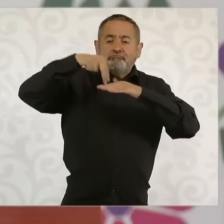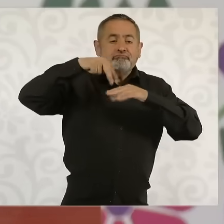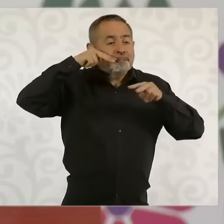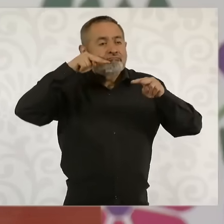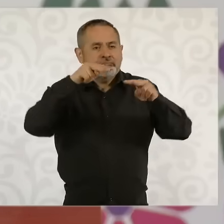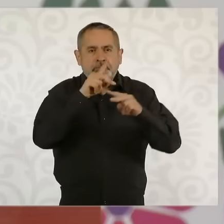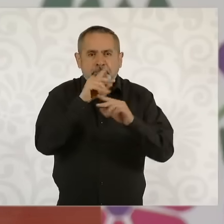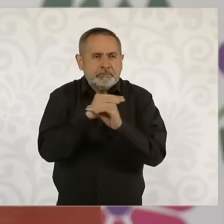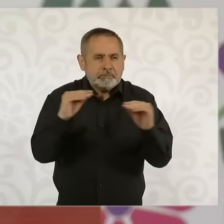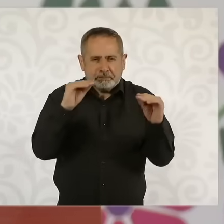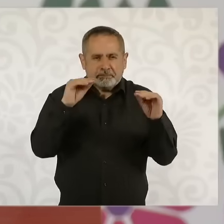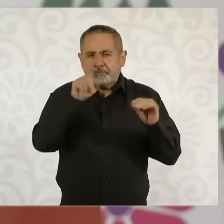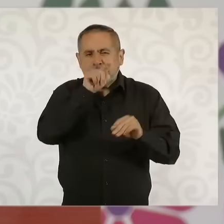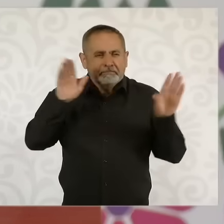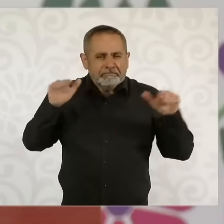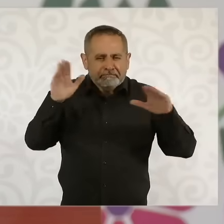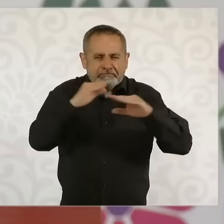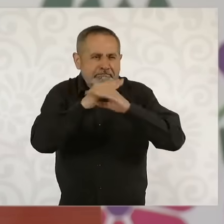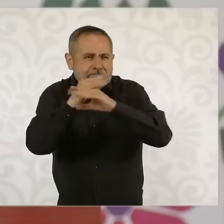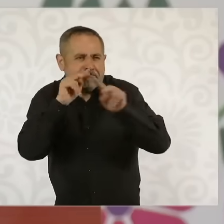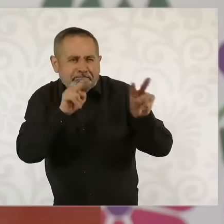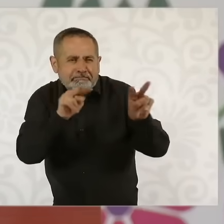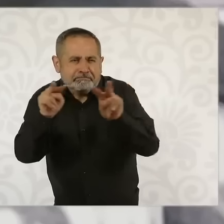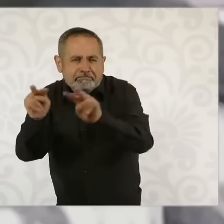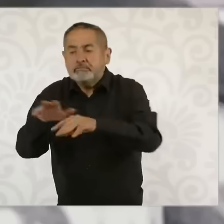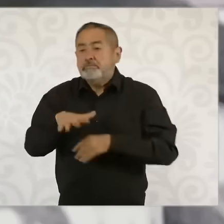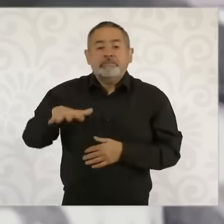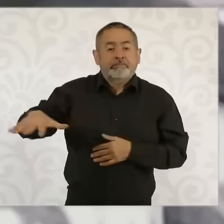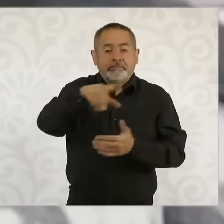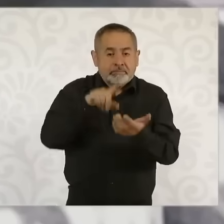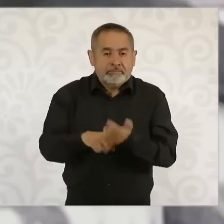entre otros. En la plancha, este parque es un parque urbano, se encuentra en Mérida, Yucatán,